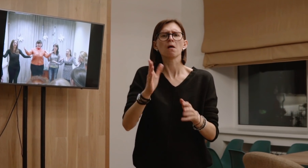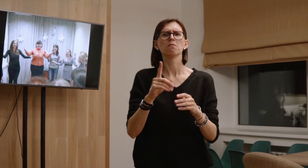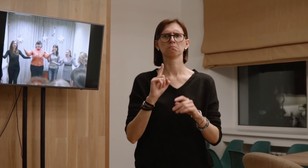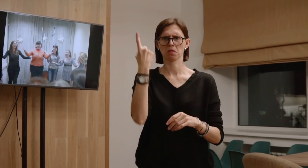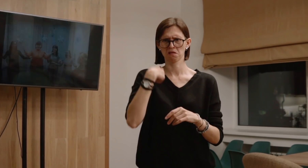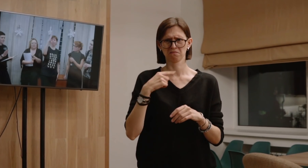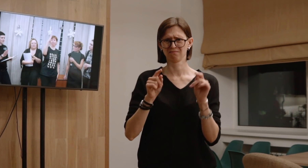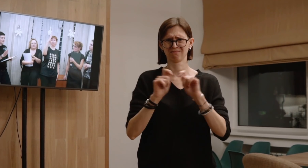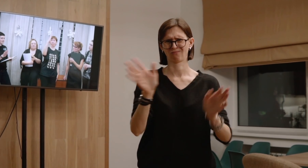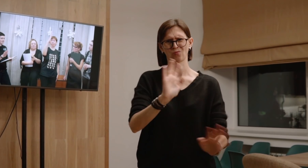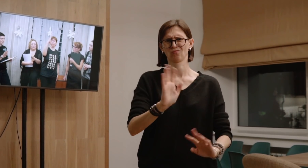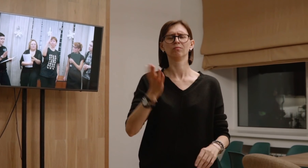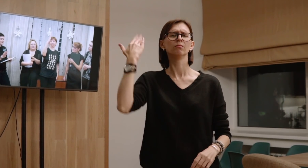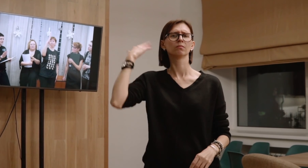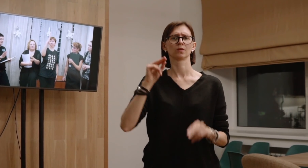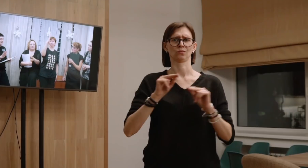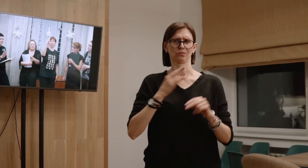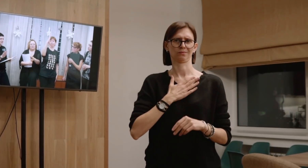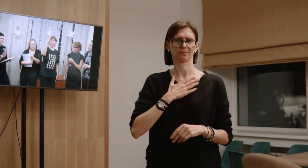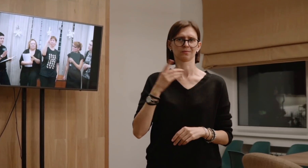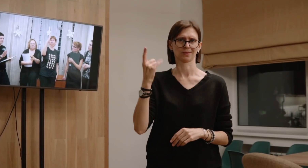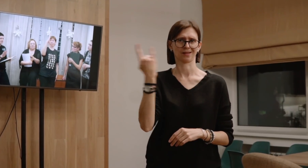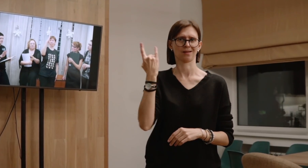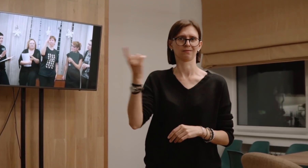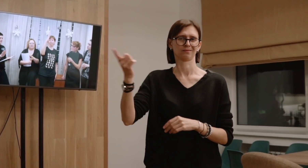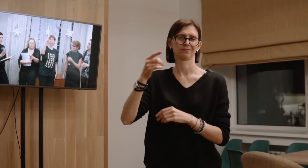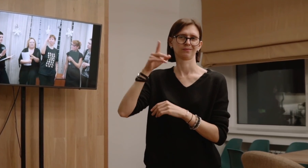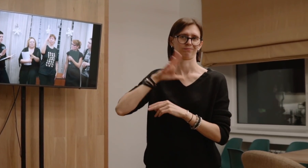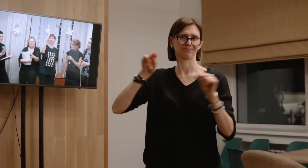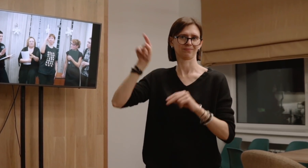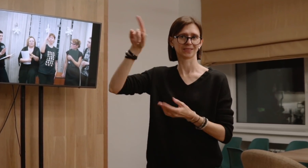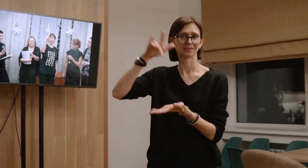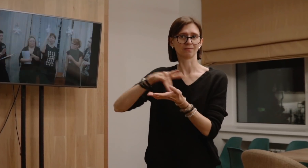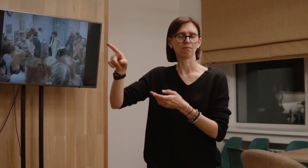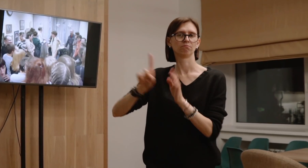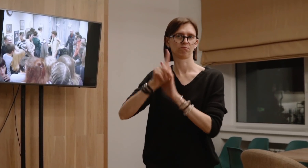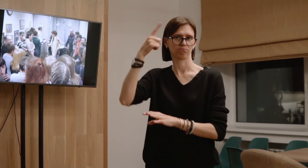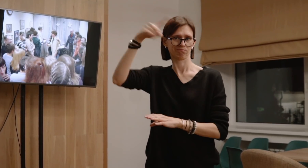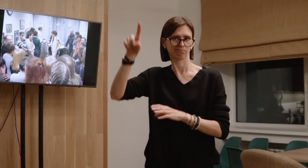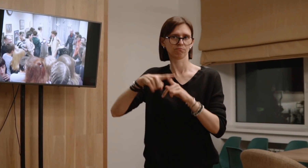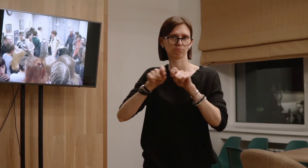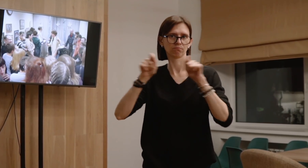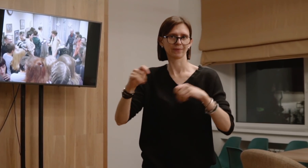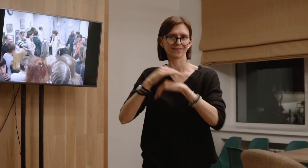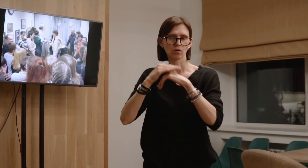Вообще, такая практика не нова. Идея таких вечеров принадлежит Татьяне Давиденко.